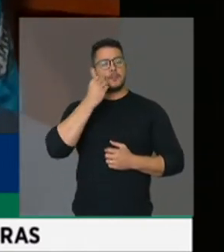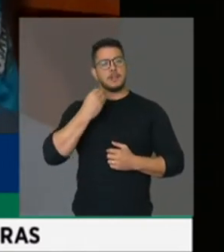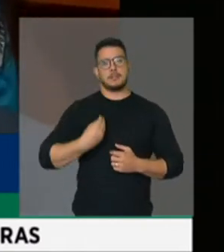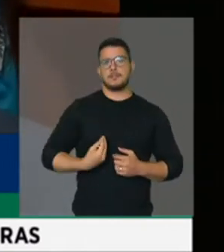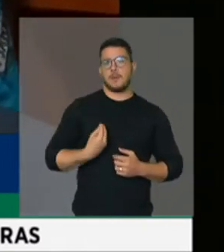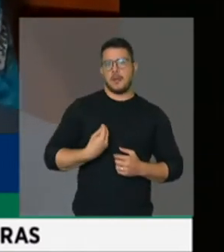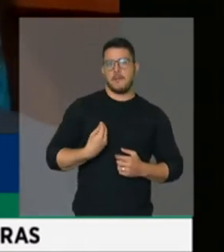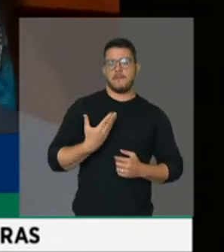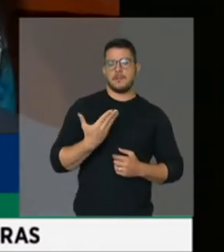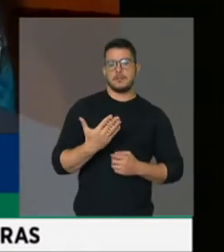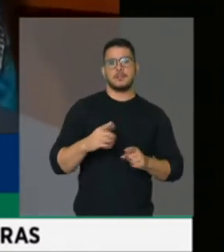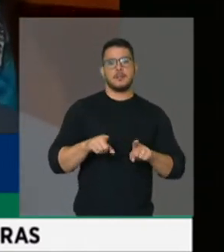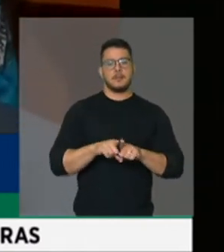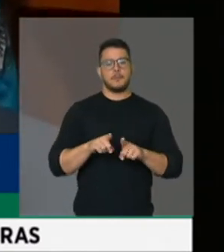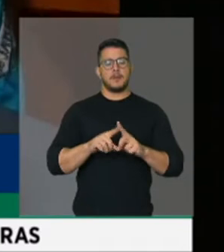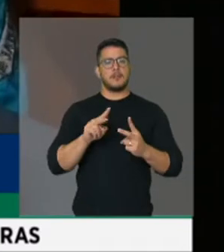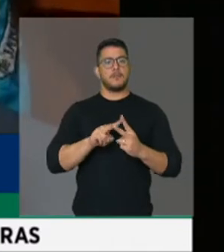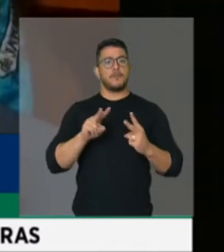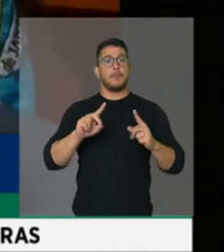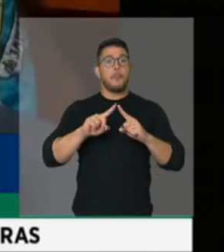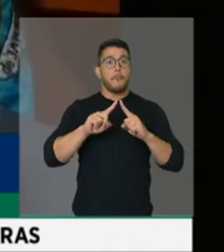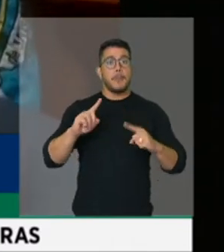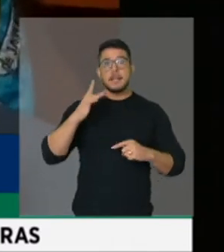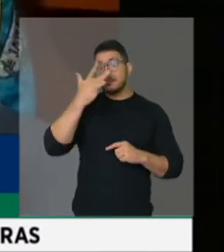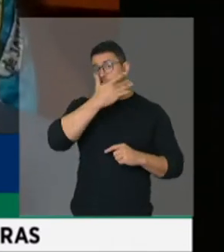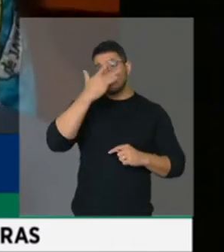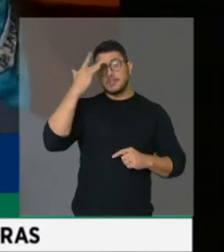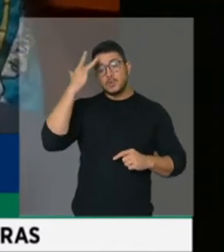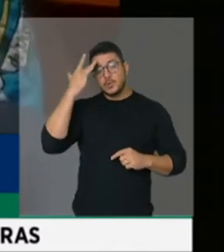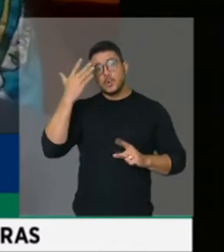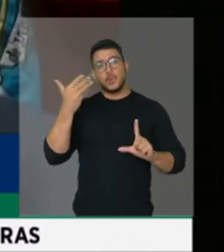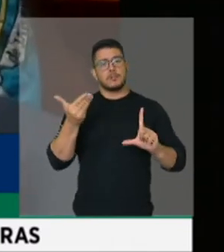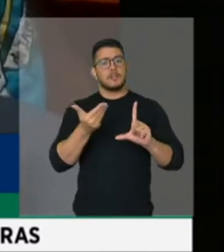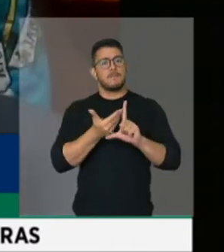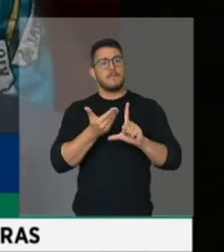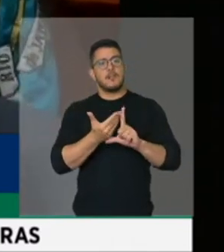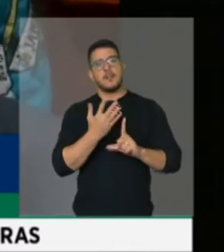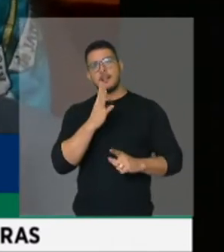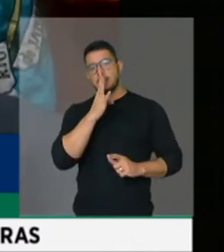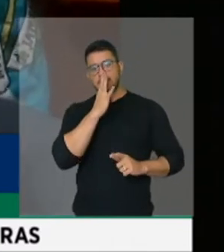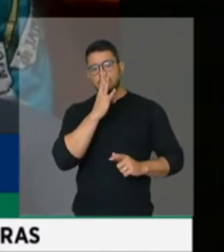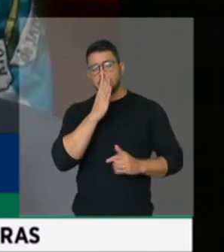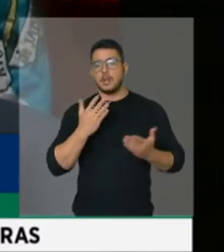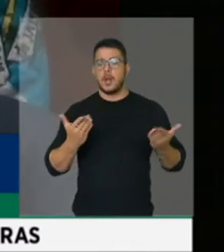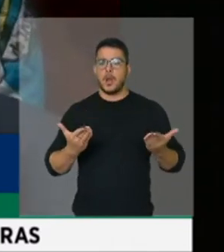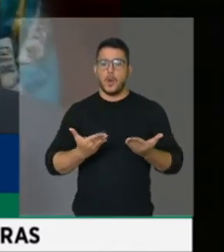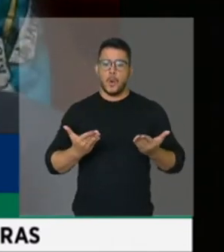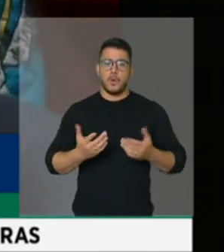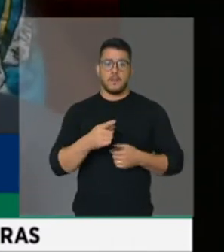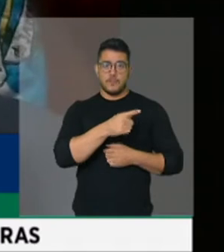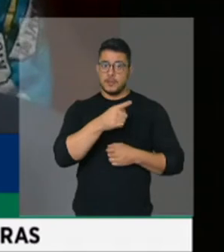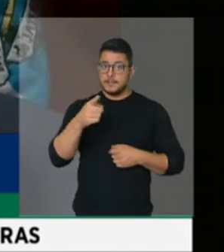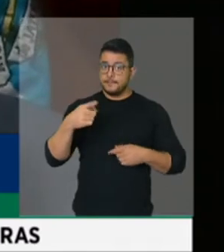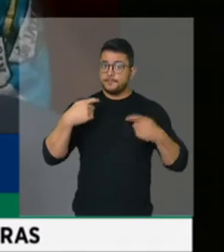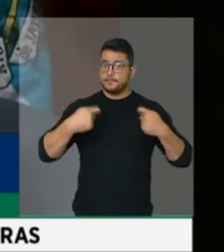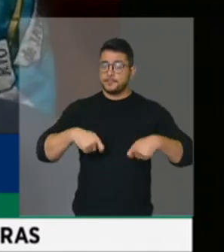PRESIDENTE, EU QUERIA AQUI ENDEREÇAR ESSA FALA NÃO SOMENTE AOS NOBRES DEPUTADOS, AQUELES QUE ESTÃO AÍ TANTO NA SESSÃO FÍSICA NO PLENÁ RIO, COMO TAMBÉM NA SESSÃO